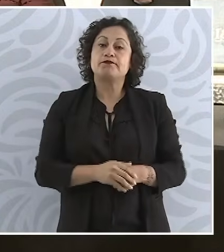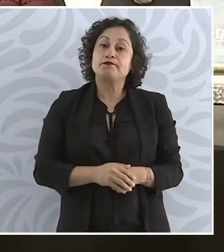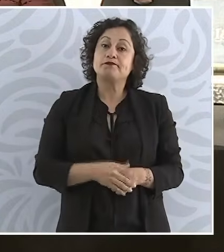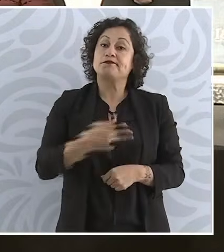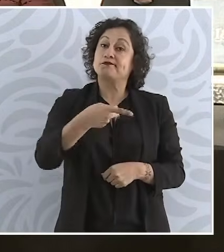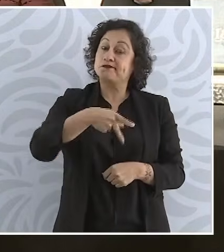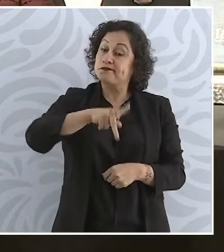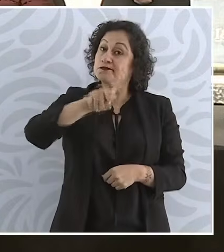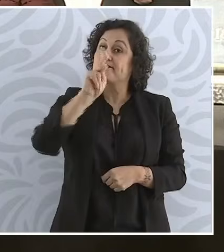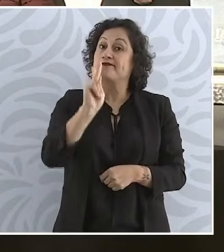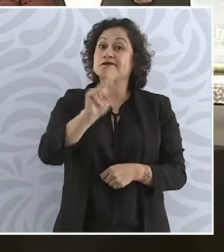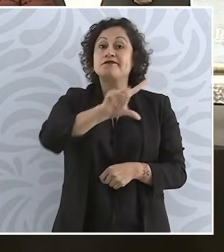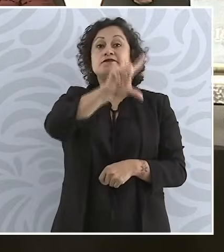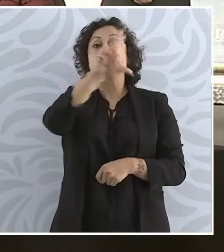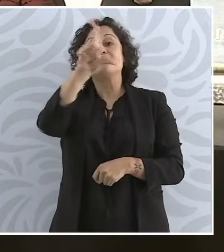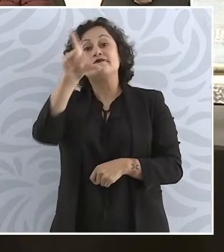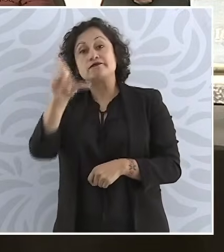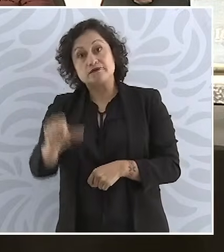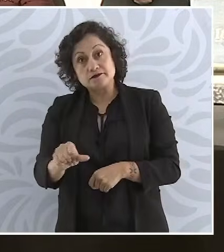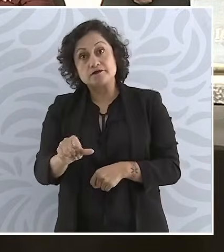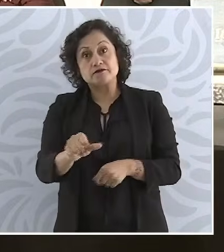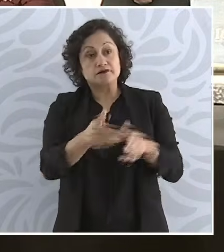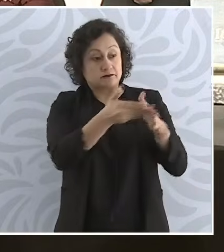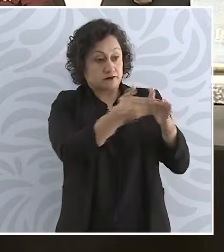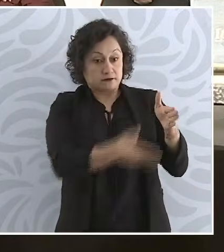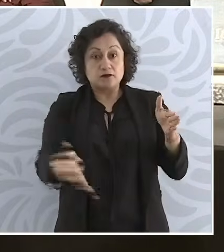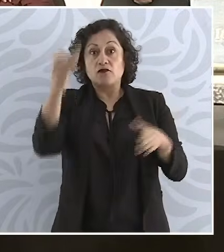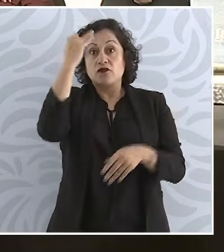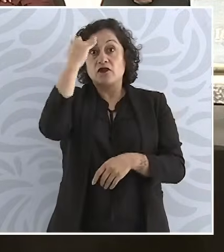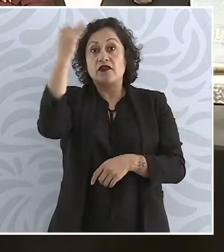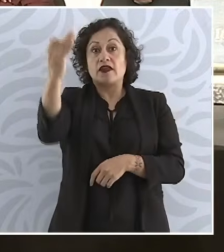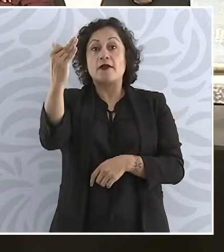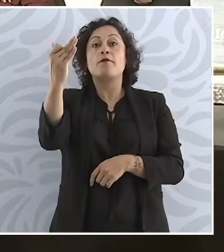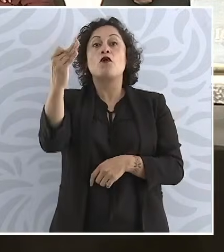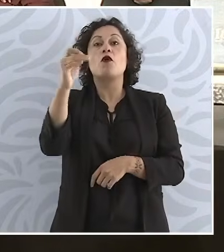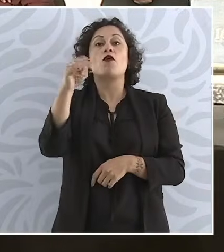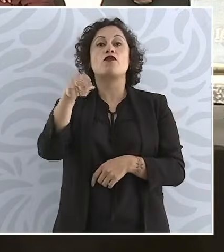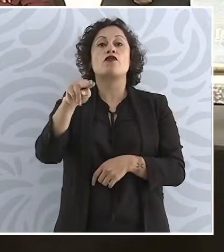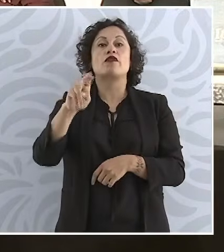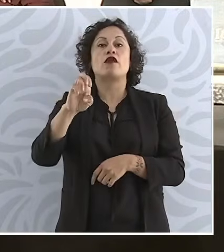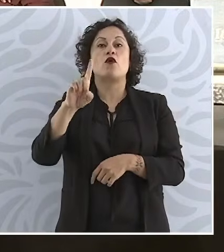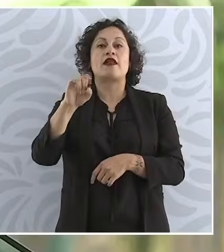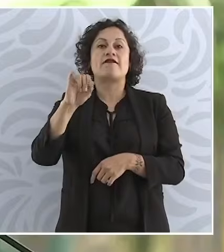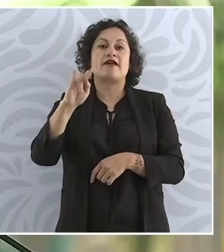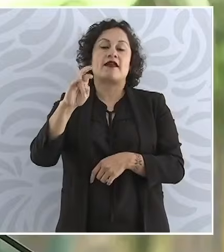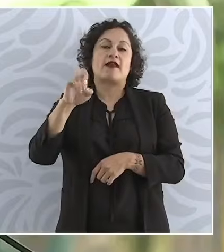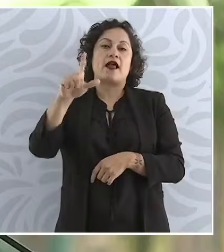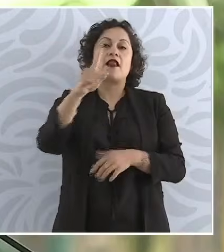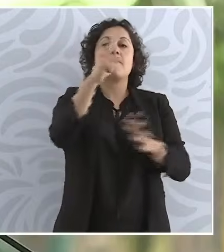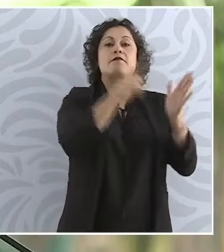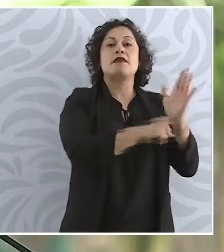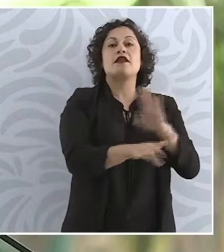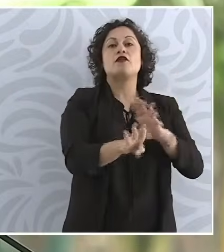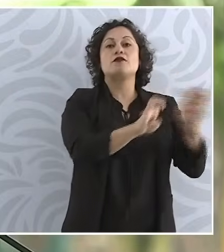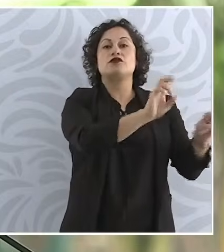a partir del periodo neoliberal en 1982 y en particular a partir de